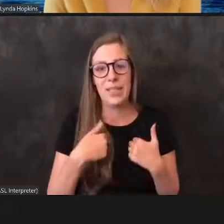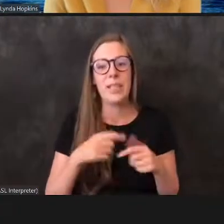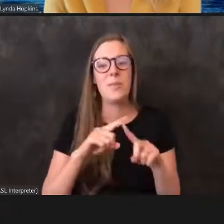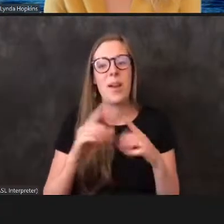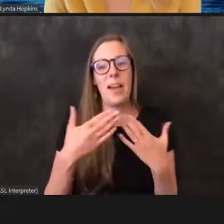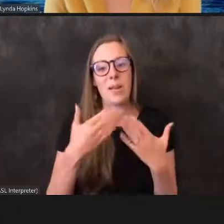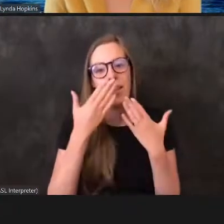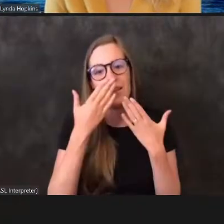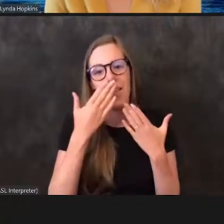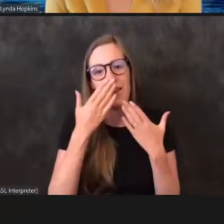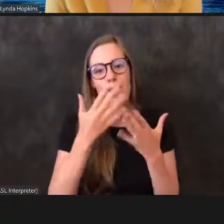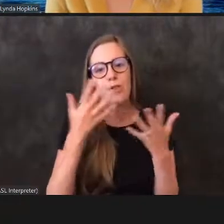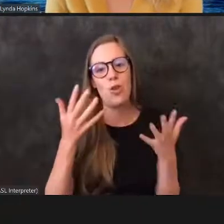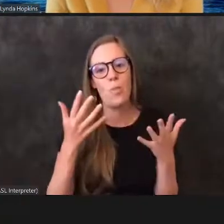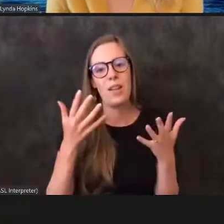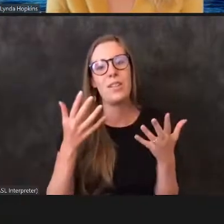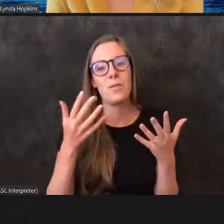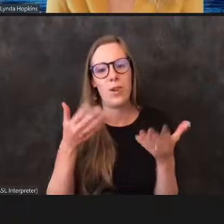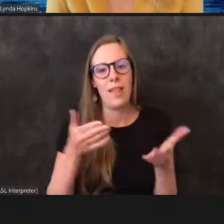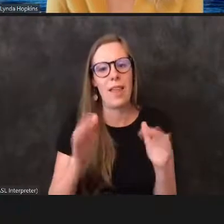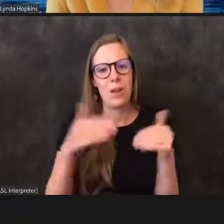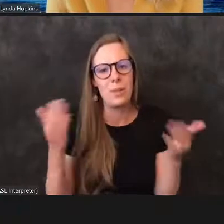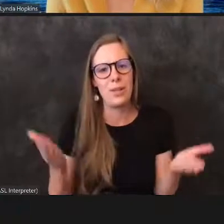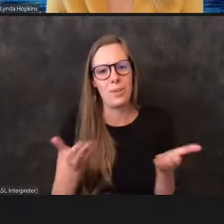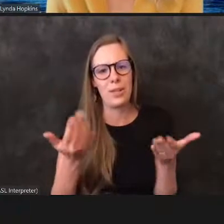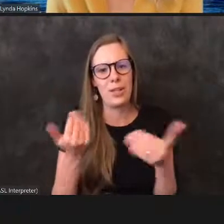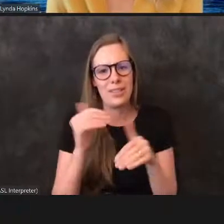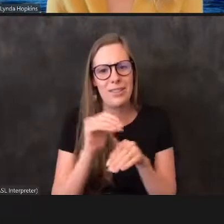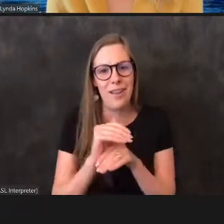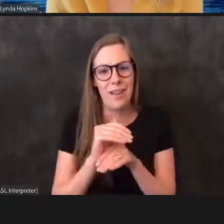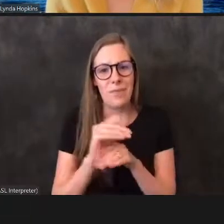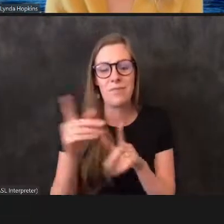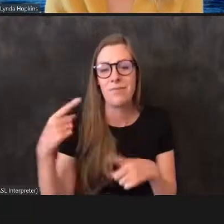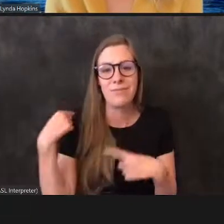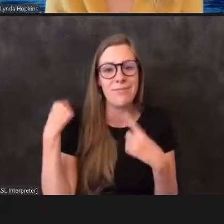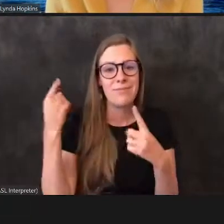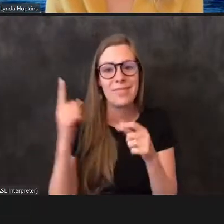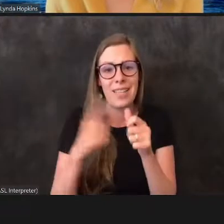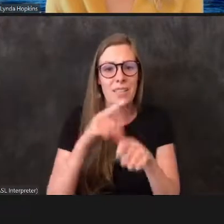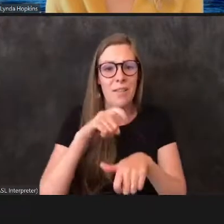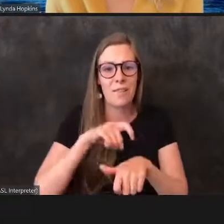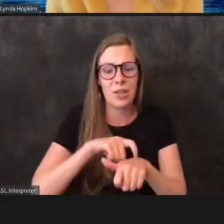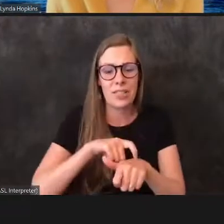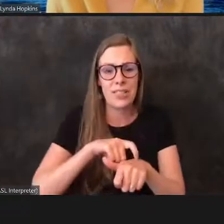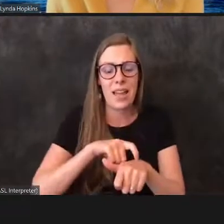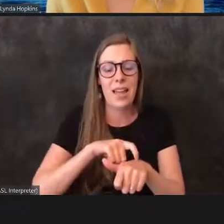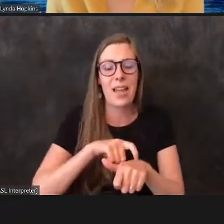Pero muchas gracias por permitirme estar con ustedes esta noche. Desde la primera ocasión, desde el inicio